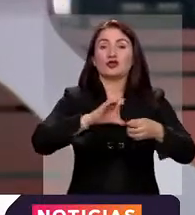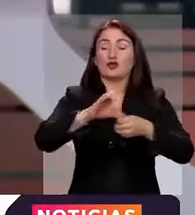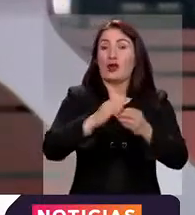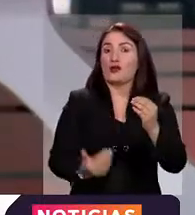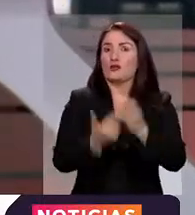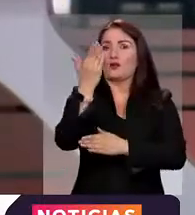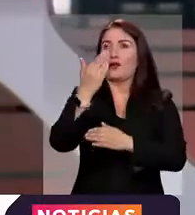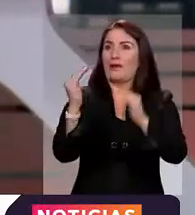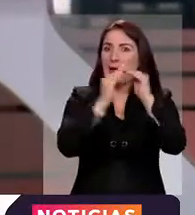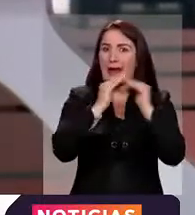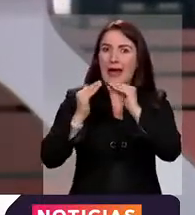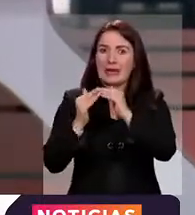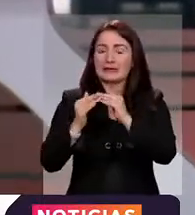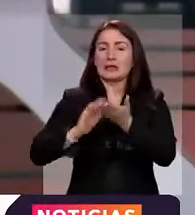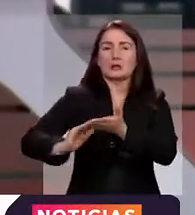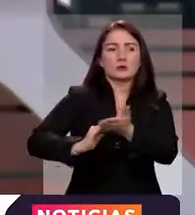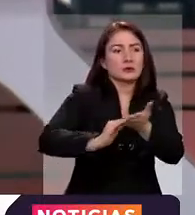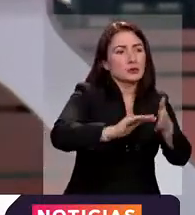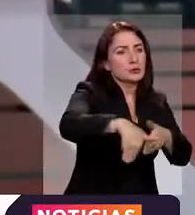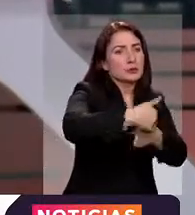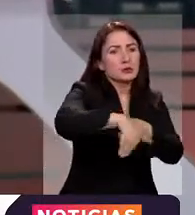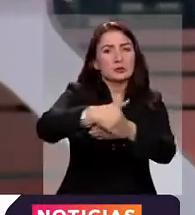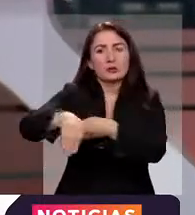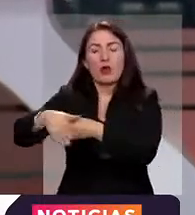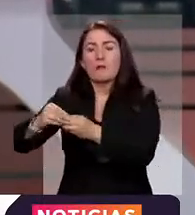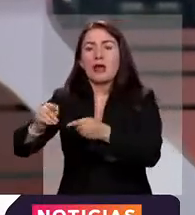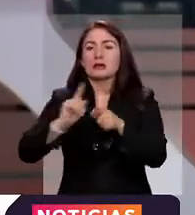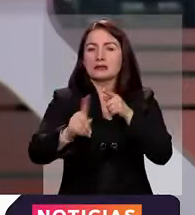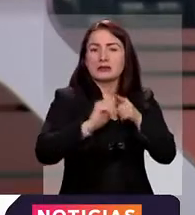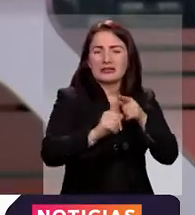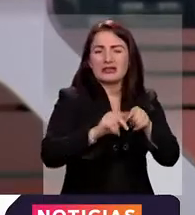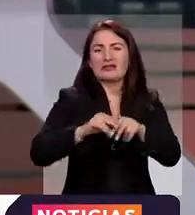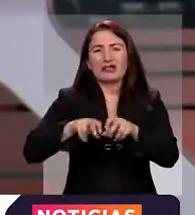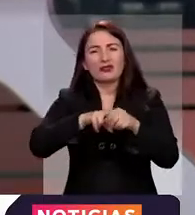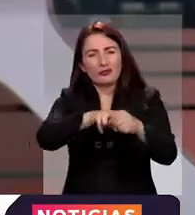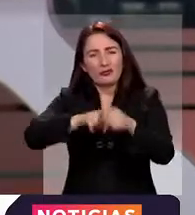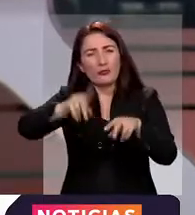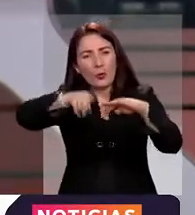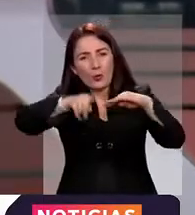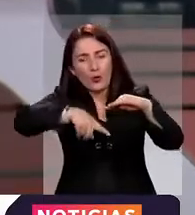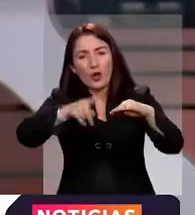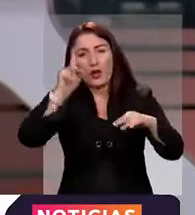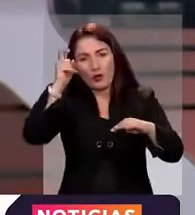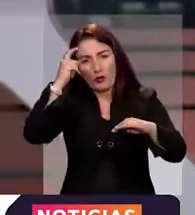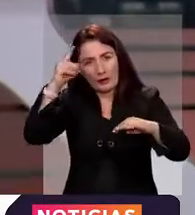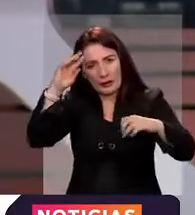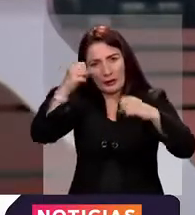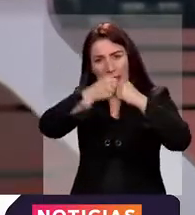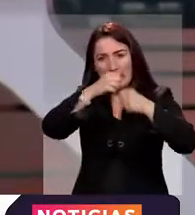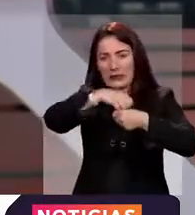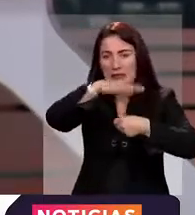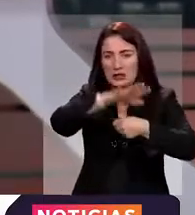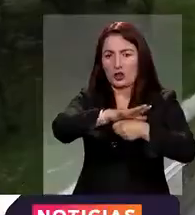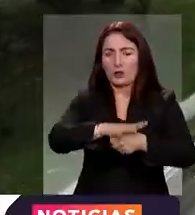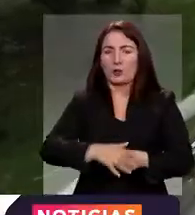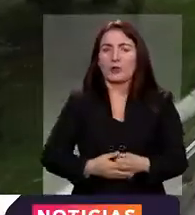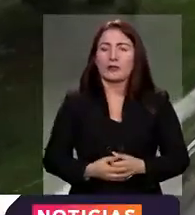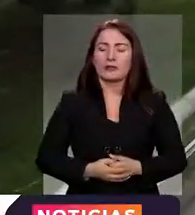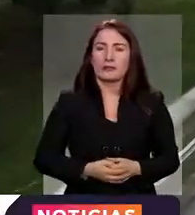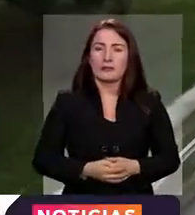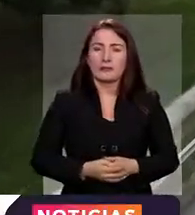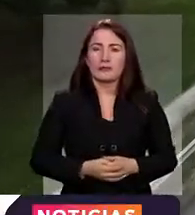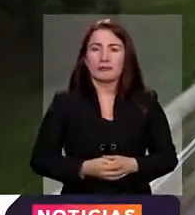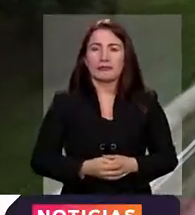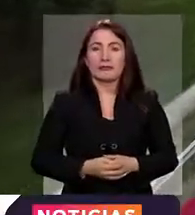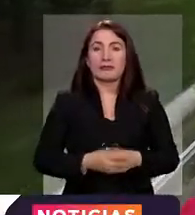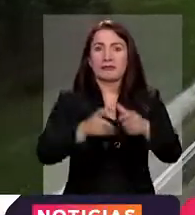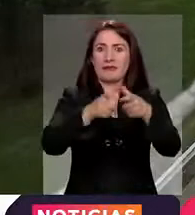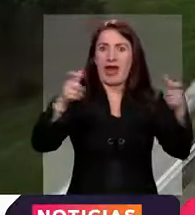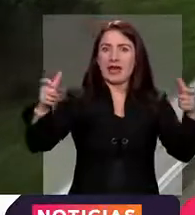BENEFICIADOS CON LOS PROYECTOS